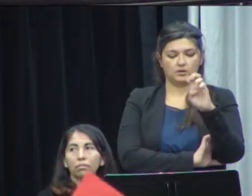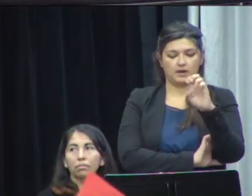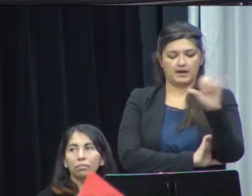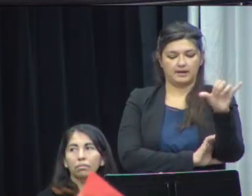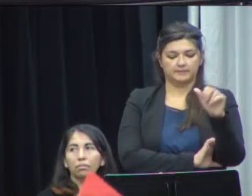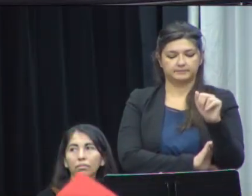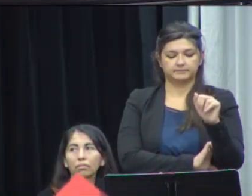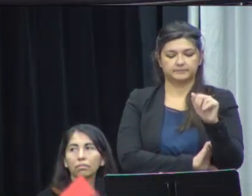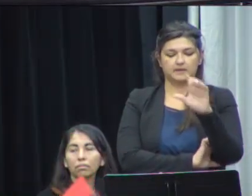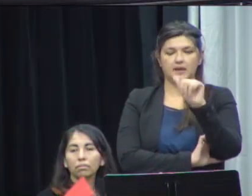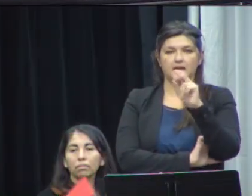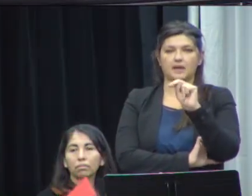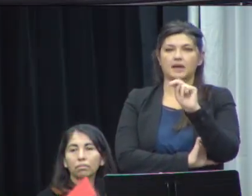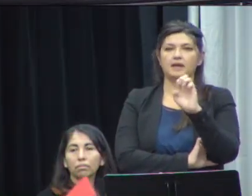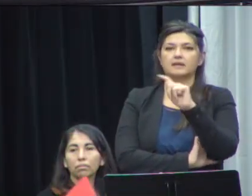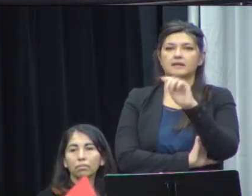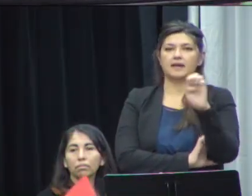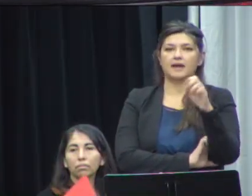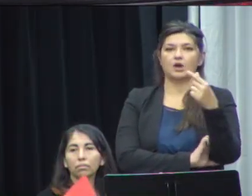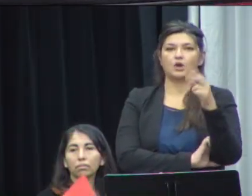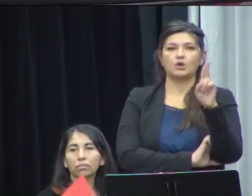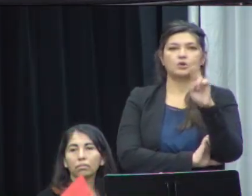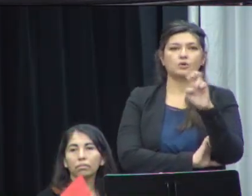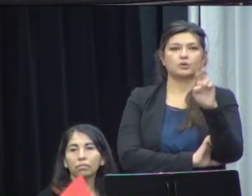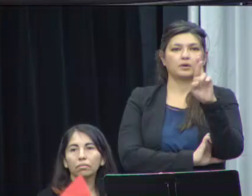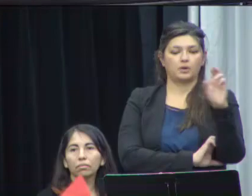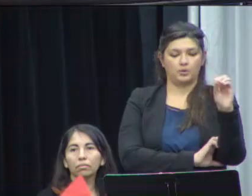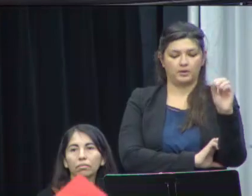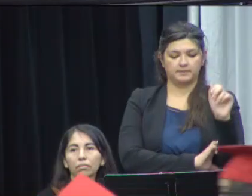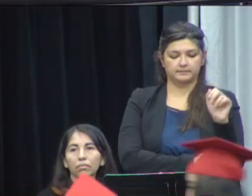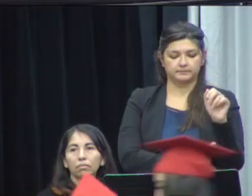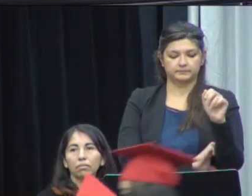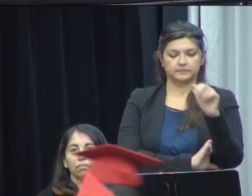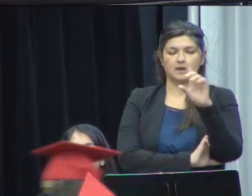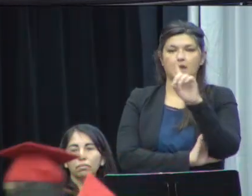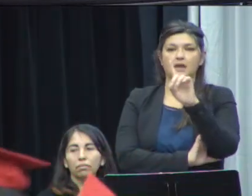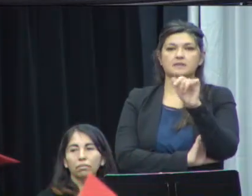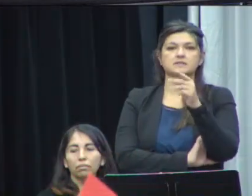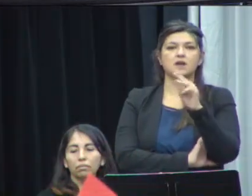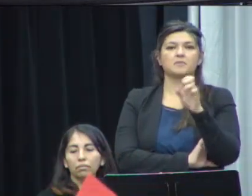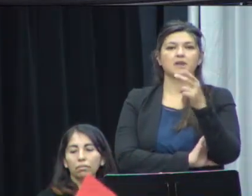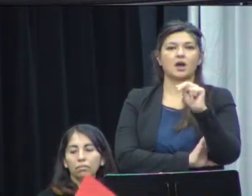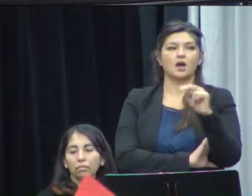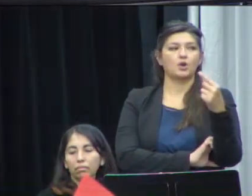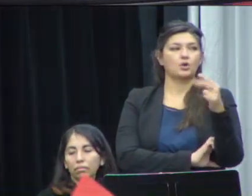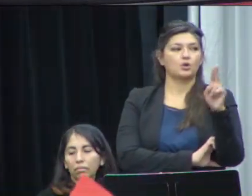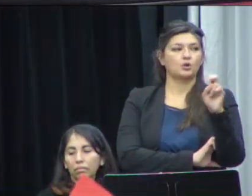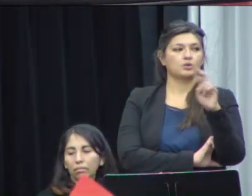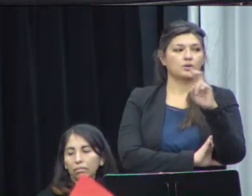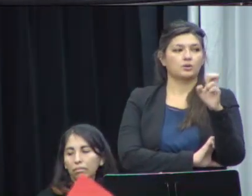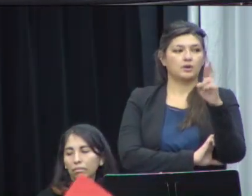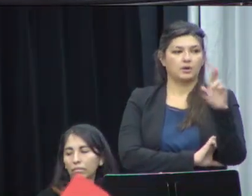Annette Guerrero. (audience applauds) Damian Guerrero. (audience applauds)